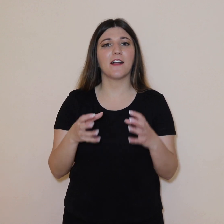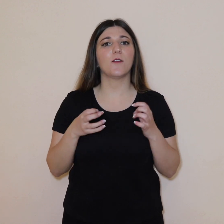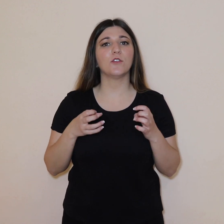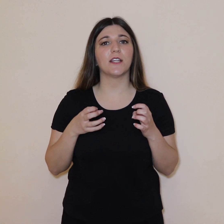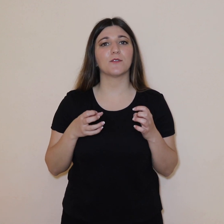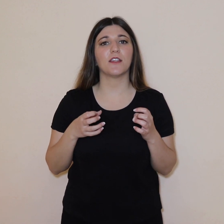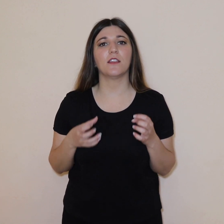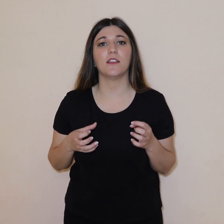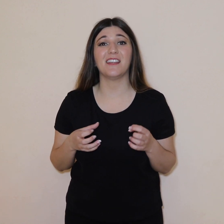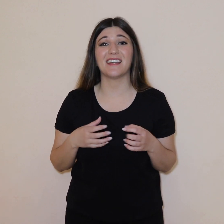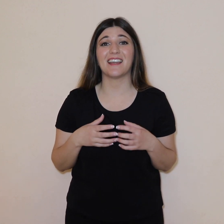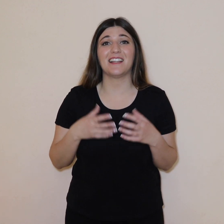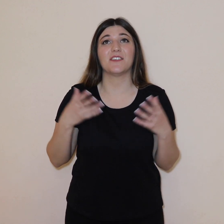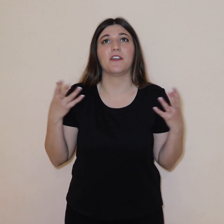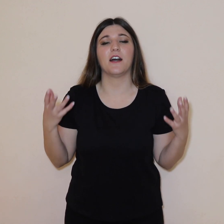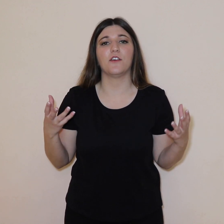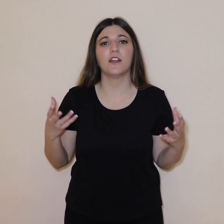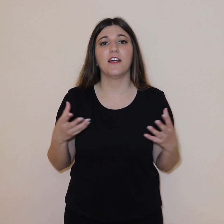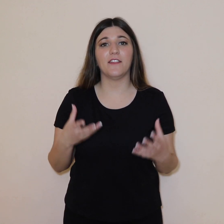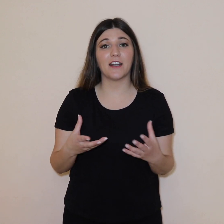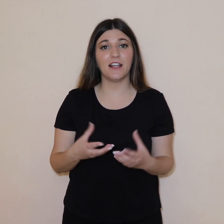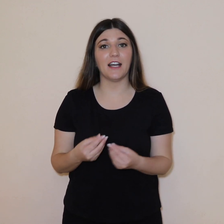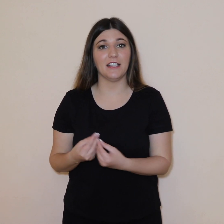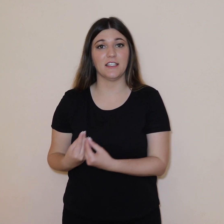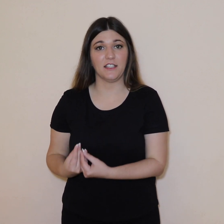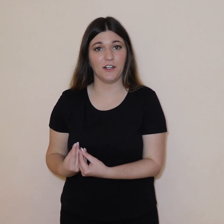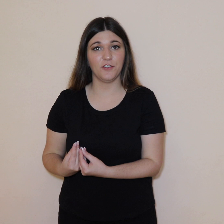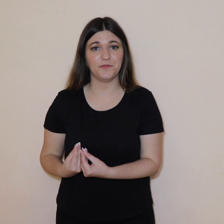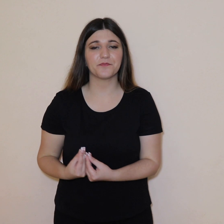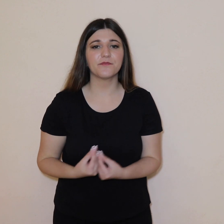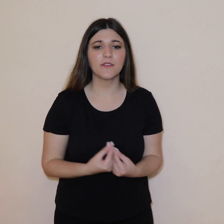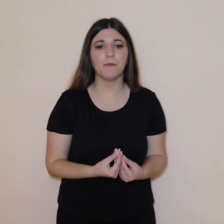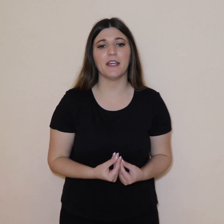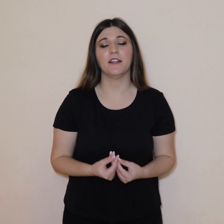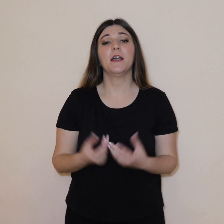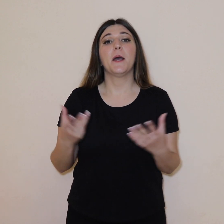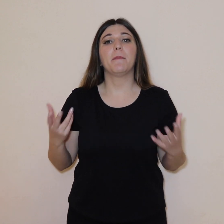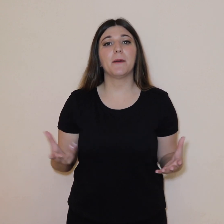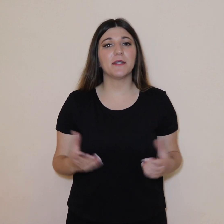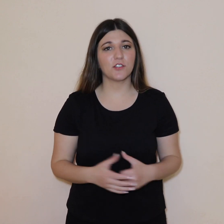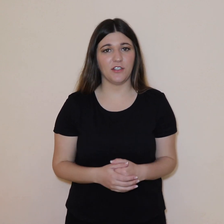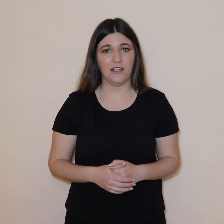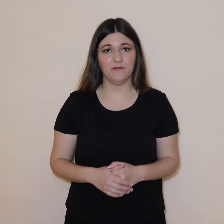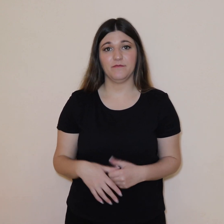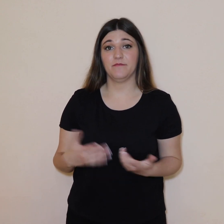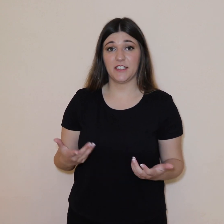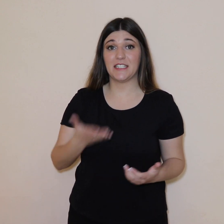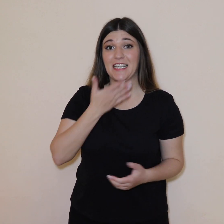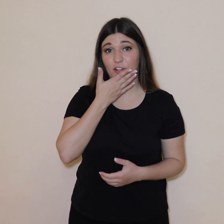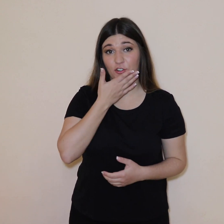cada uno tenemos que decidir qué clasificador darle a ese signo. ¿Bien? Para "persona" signo